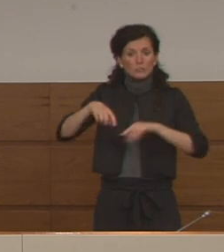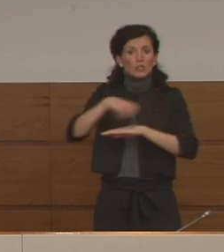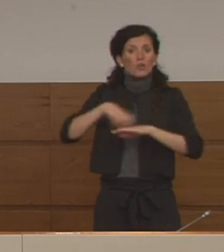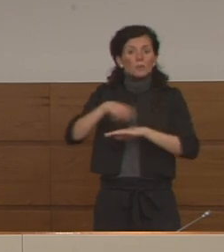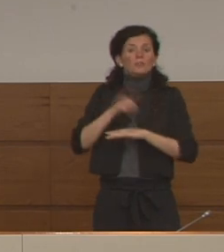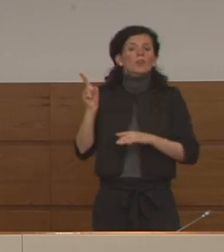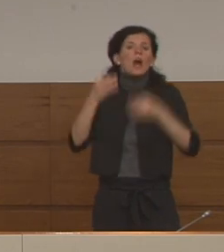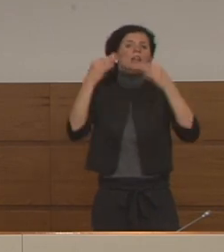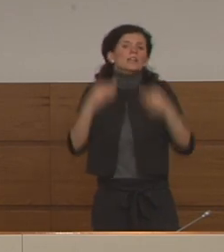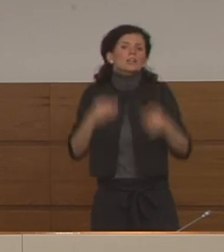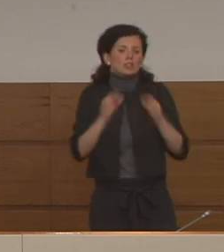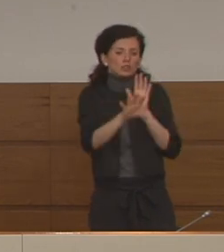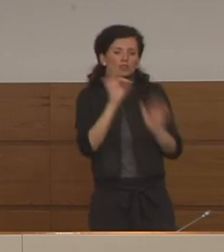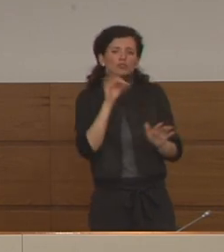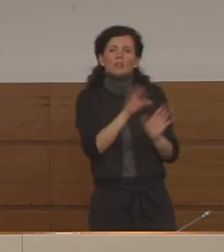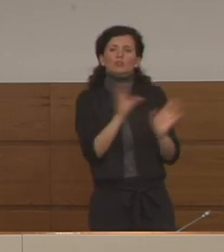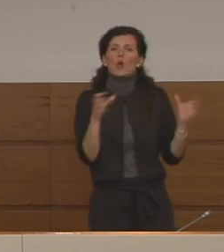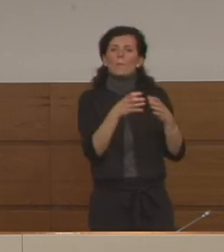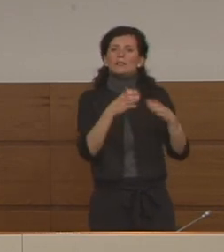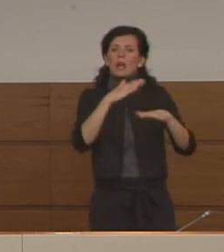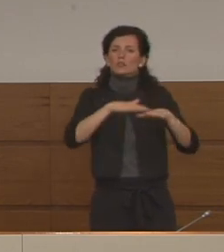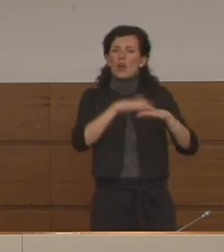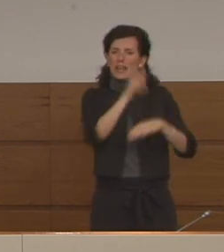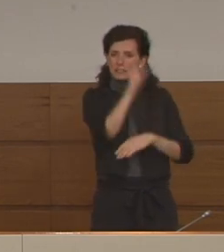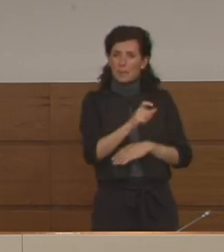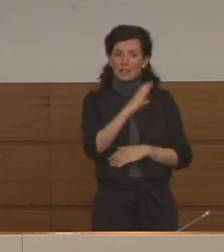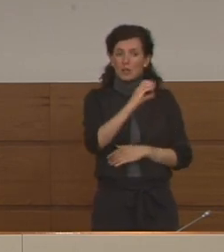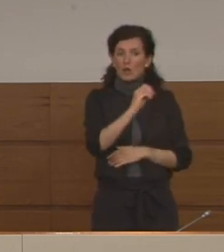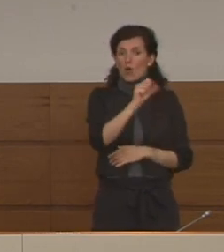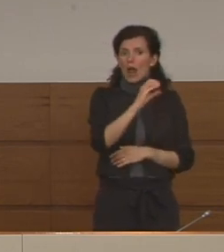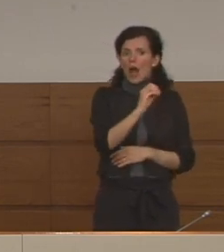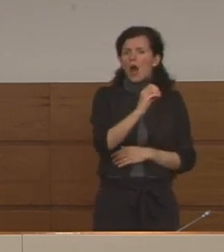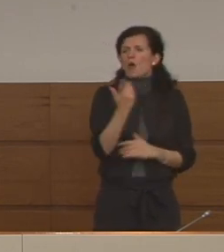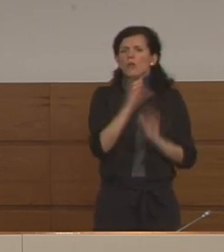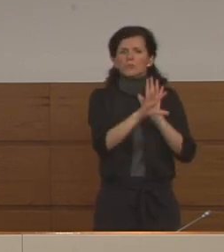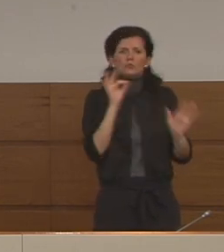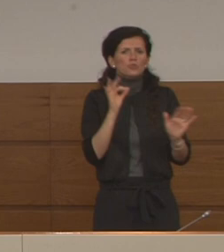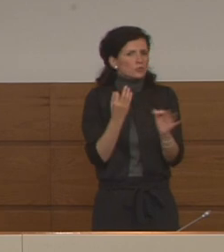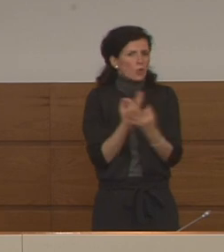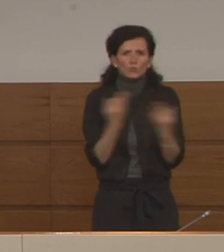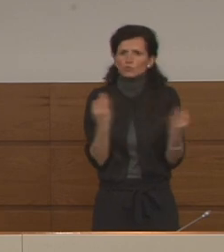nominare questo comitato, sia stata una scelta giusta, perché permette di avere a